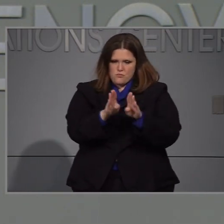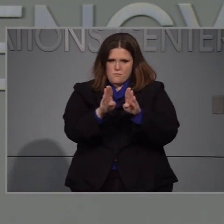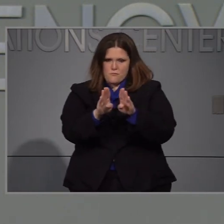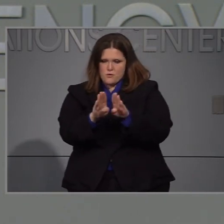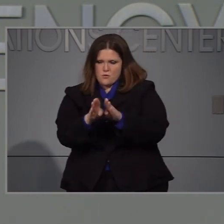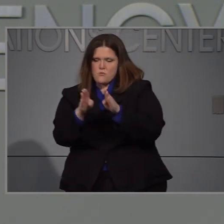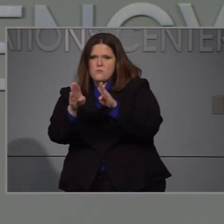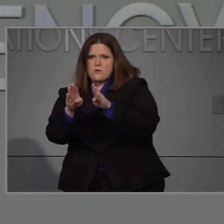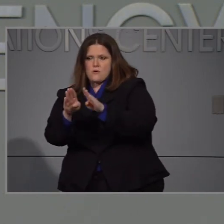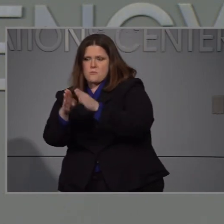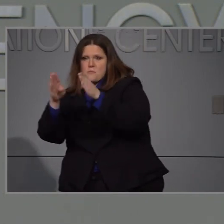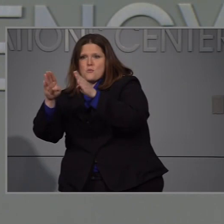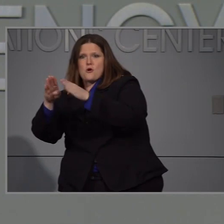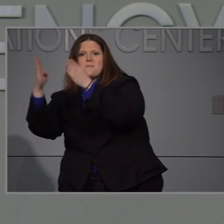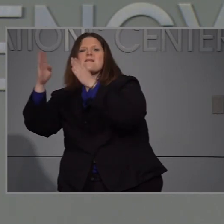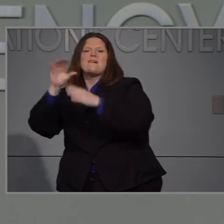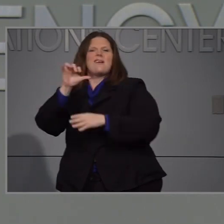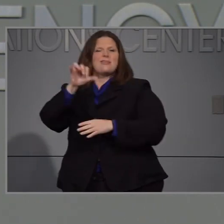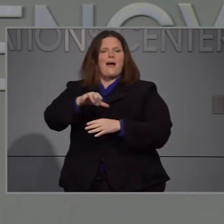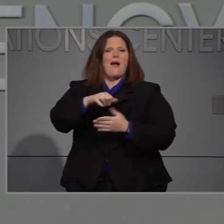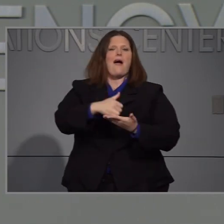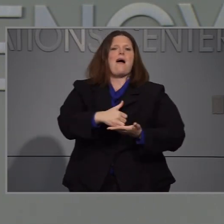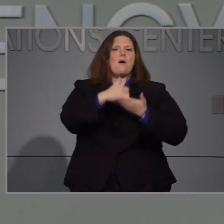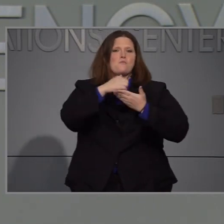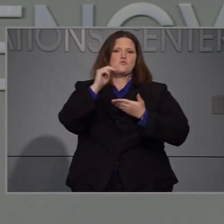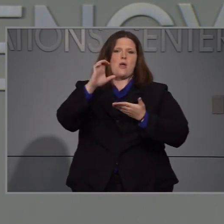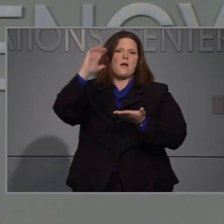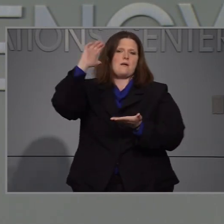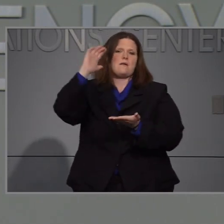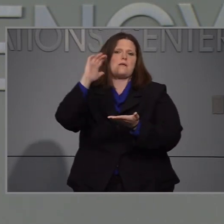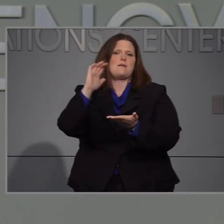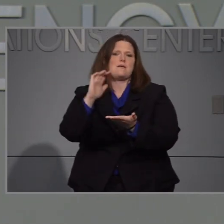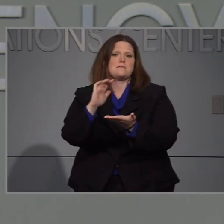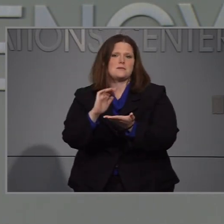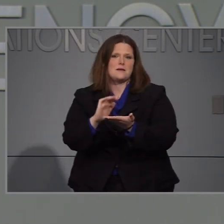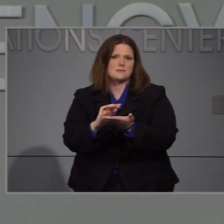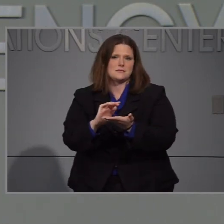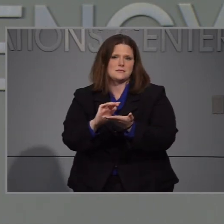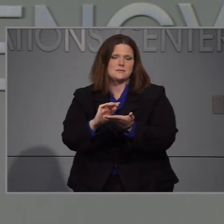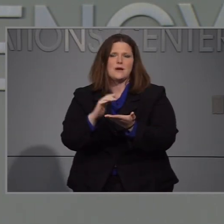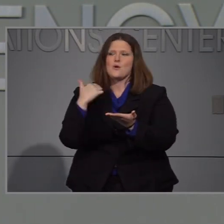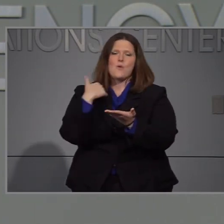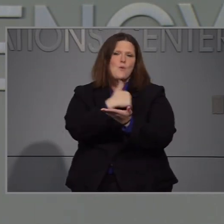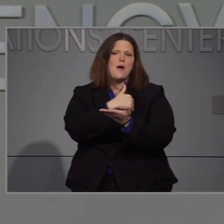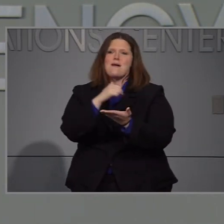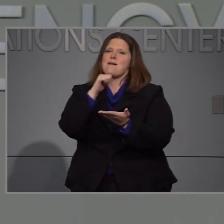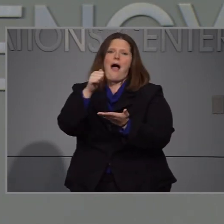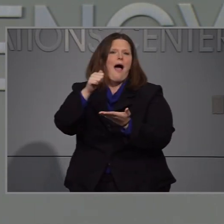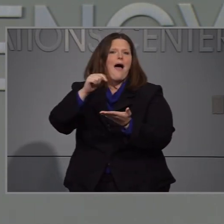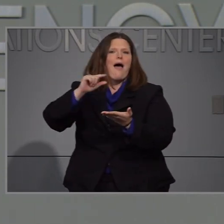compré canción medible, esto nos ayuda de aquí en el Estado para que no nos encontremos en